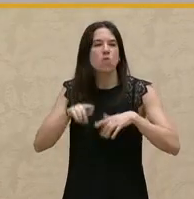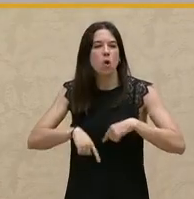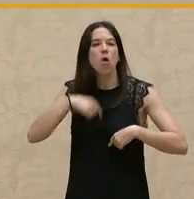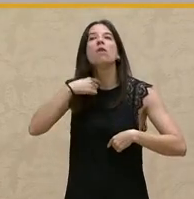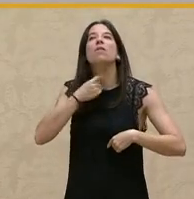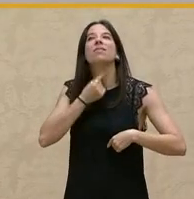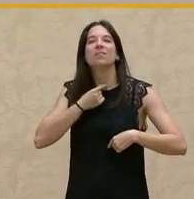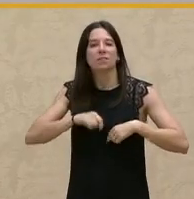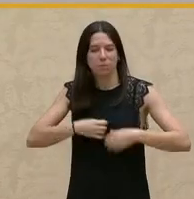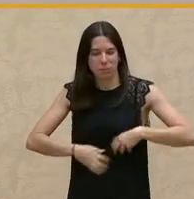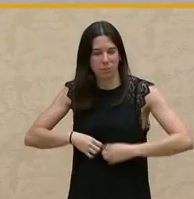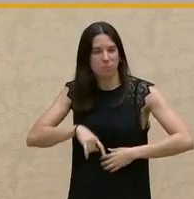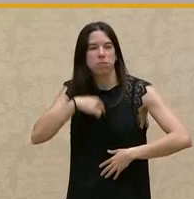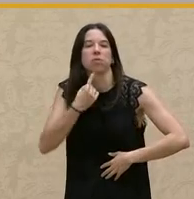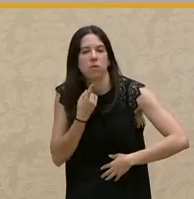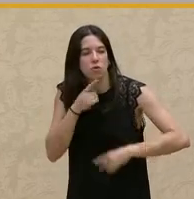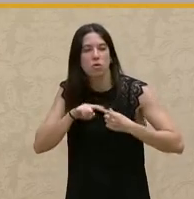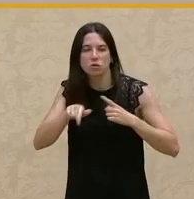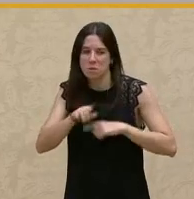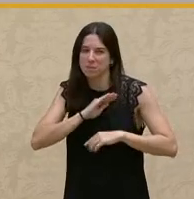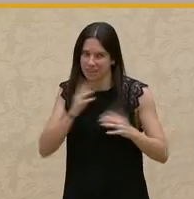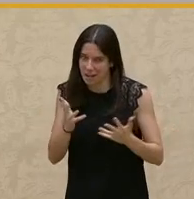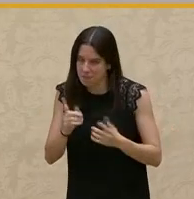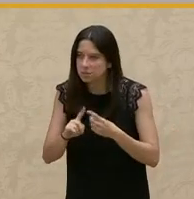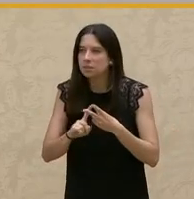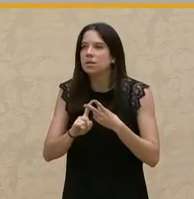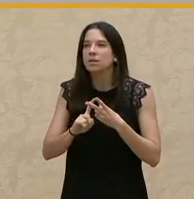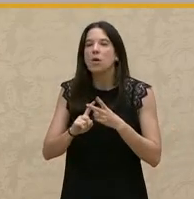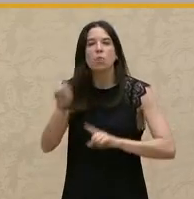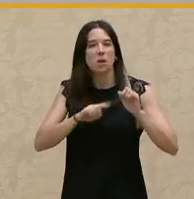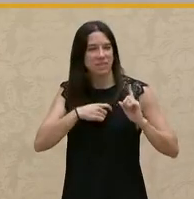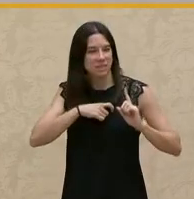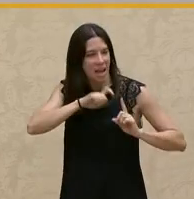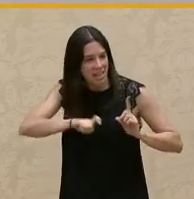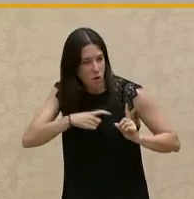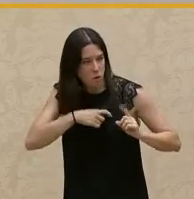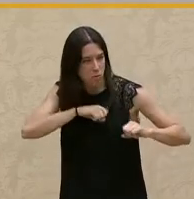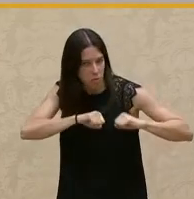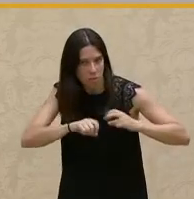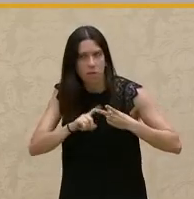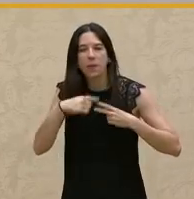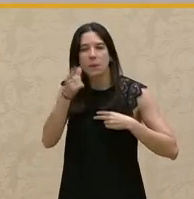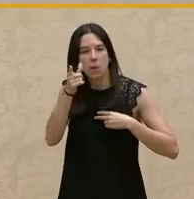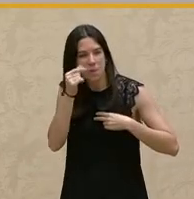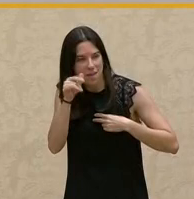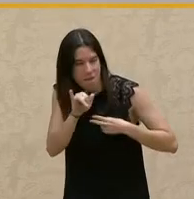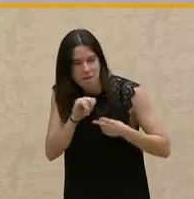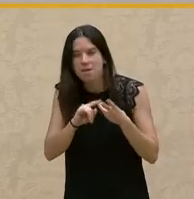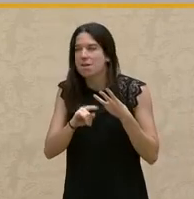de los casos con unas alteraciones muy graves, alteraciones muy graves, epilepsia, discapacidad